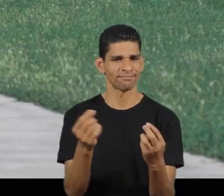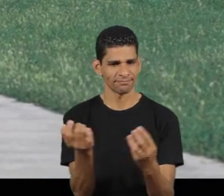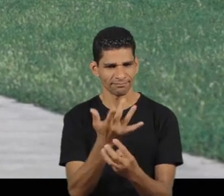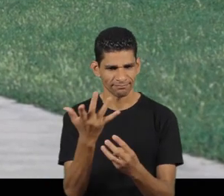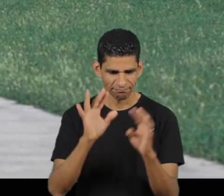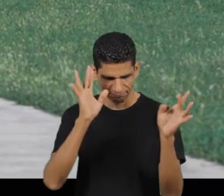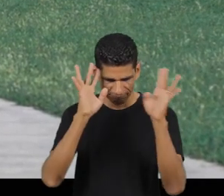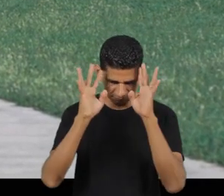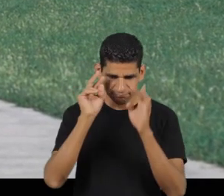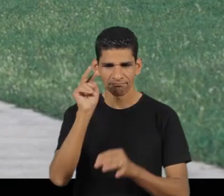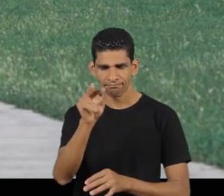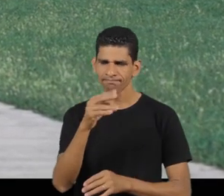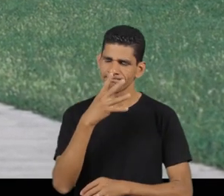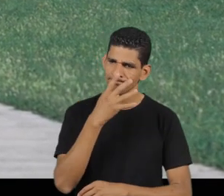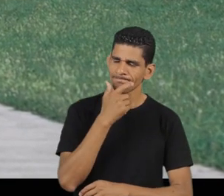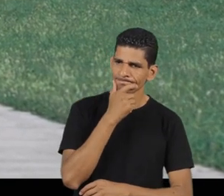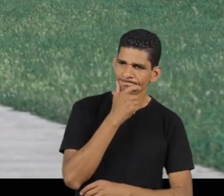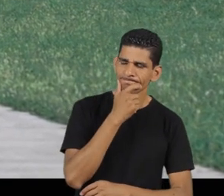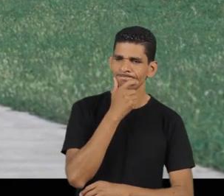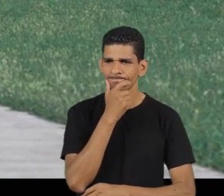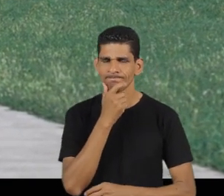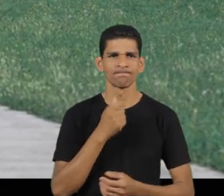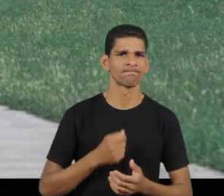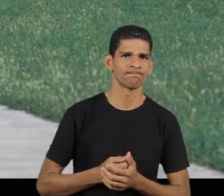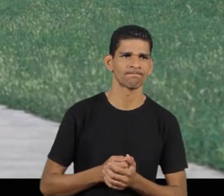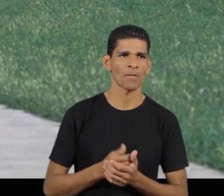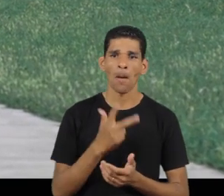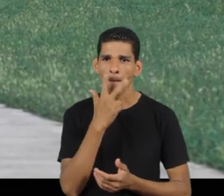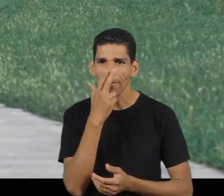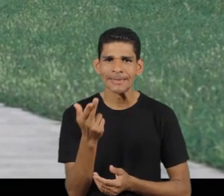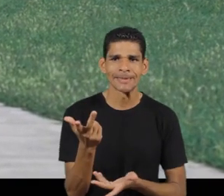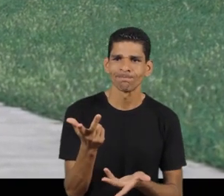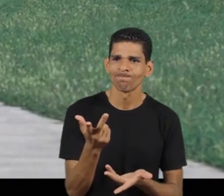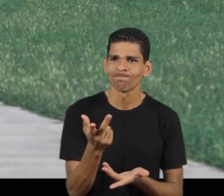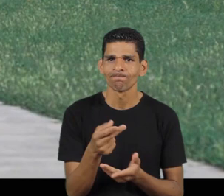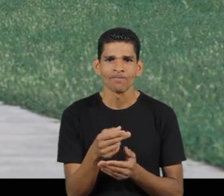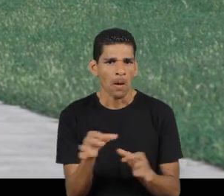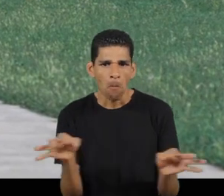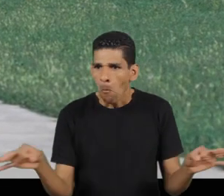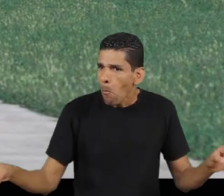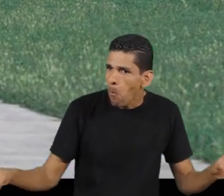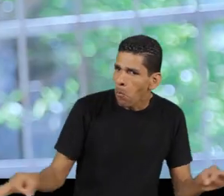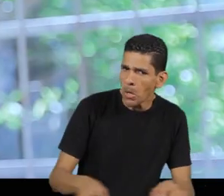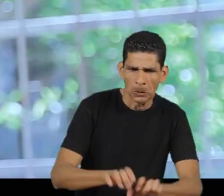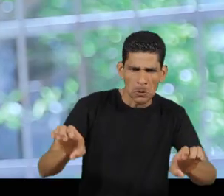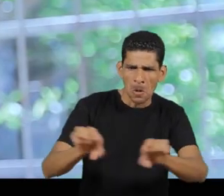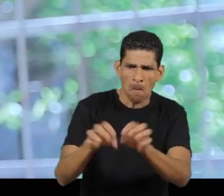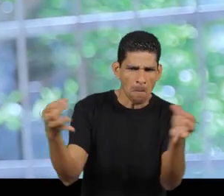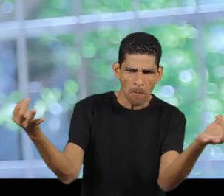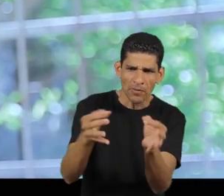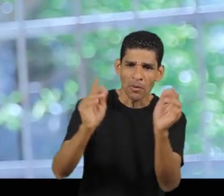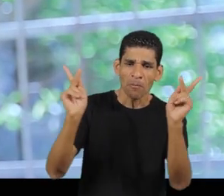acabei me deparando que não há ainda uma grande estrutura para pessoas com